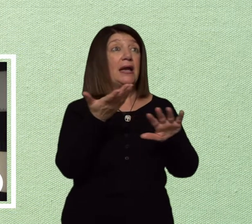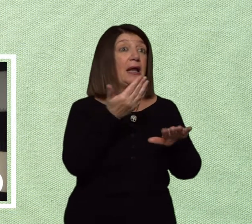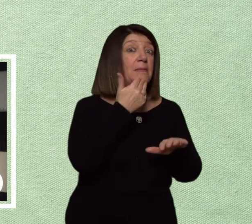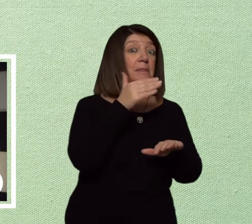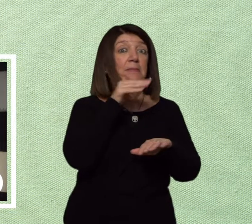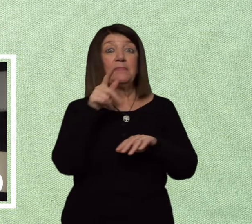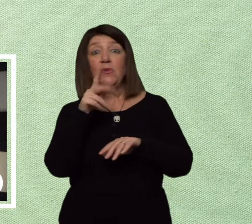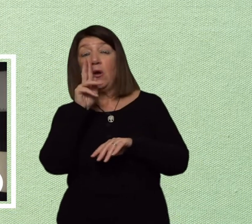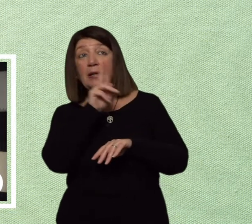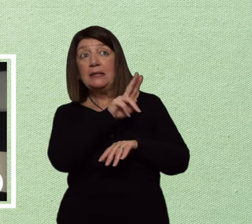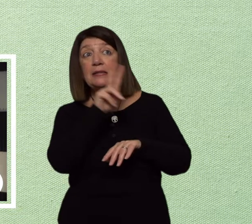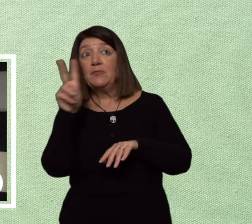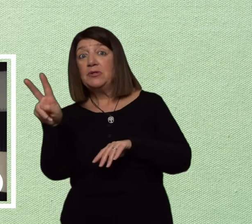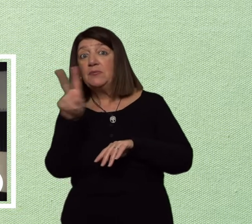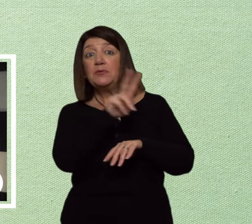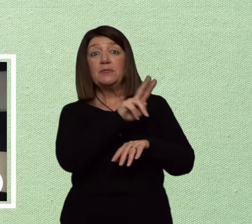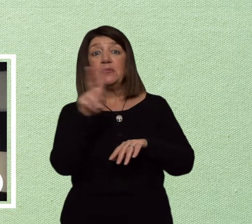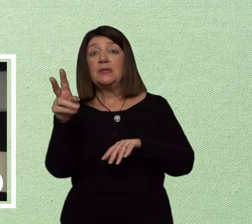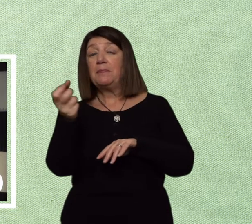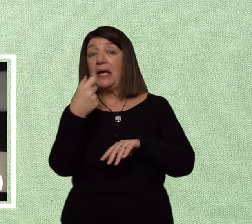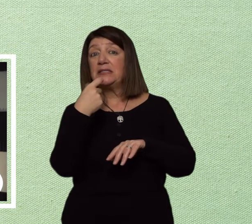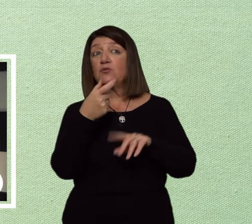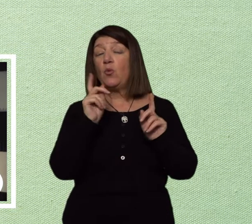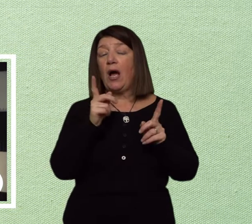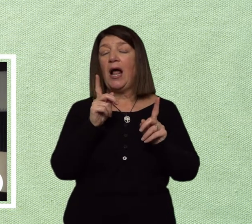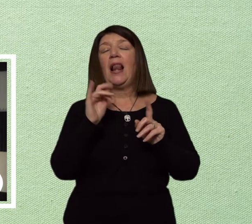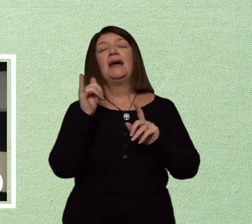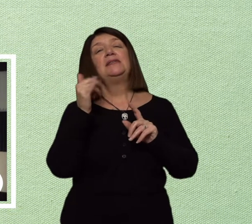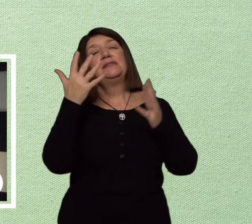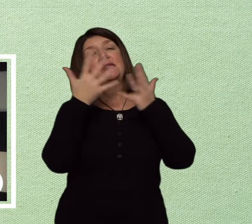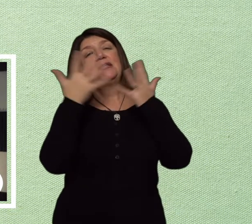intuizione ma non deve essere confusa con l'idea che ci sia una medicina per il genere femminile